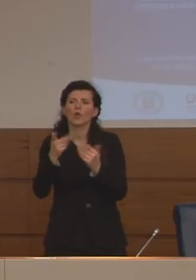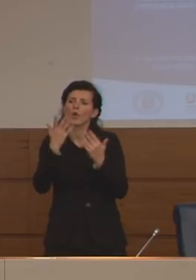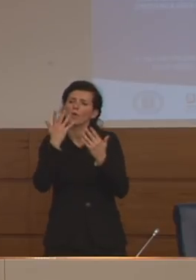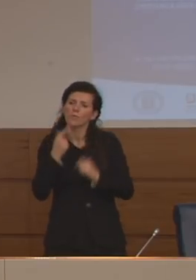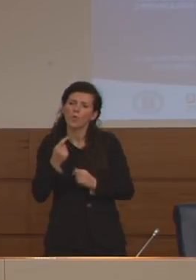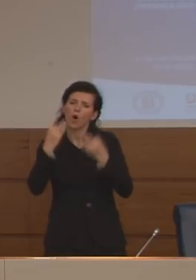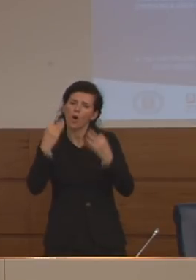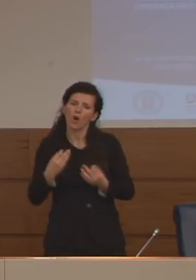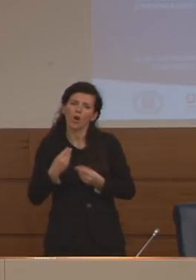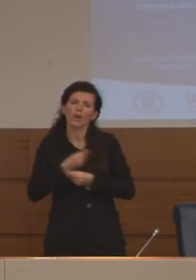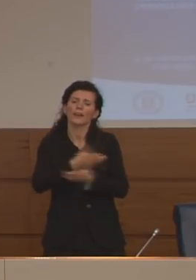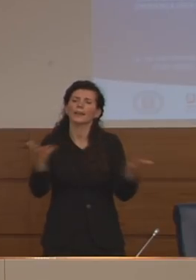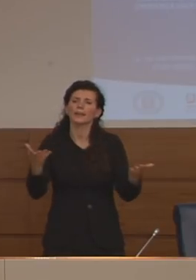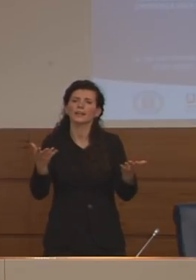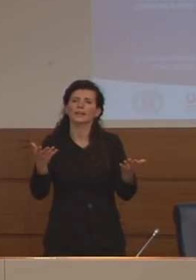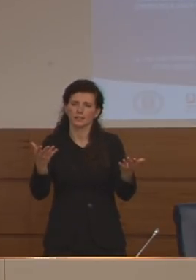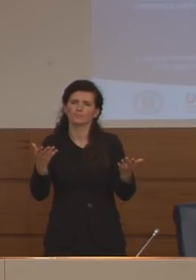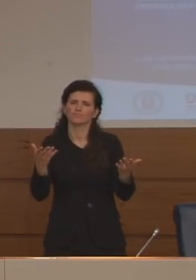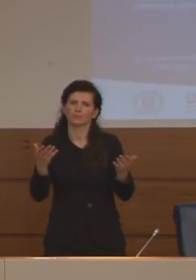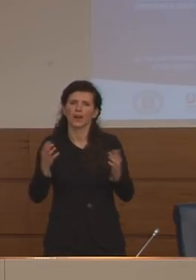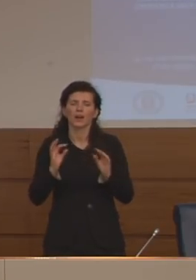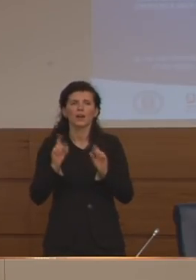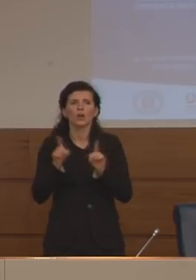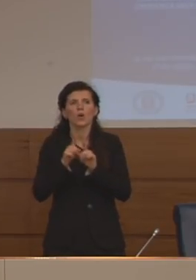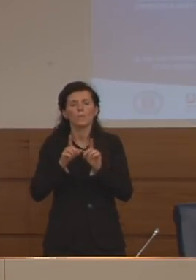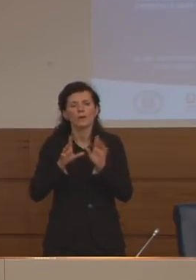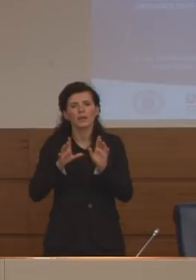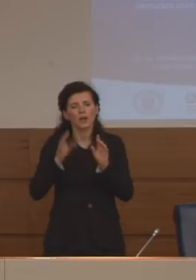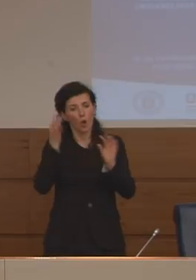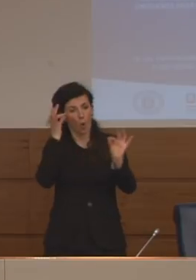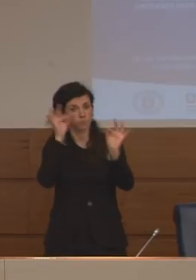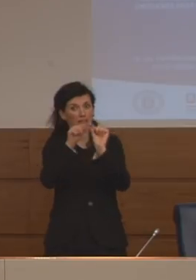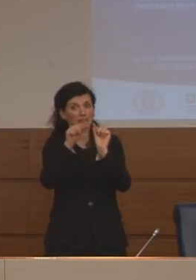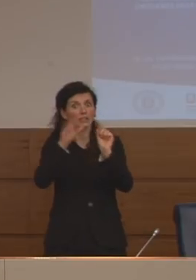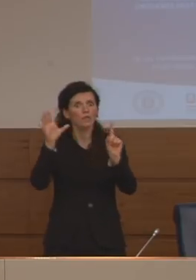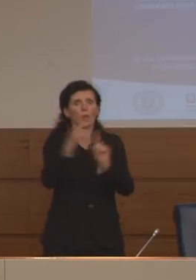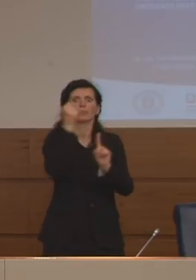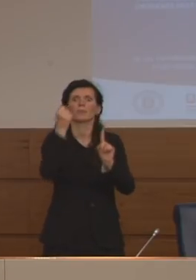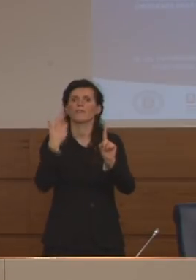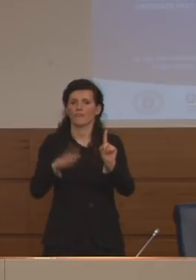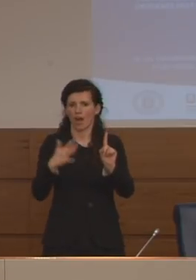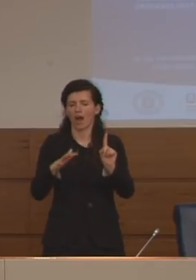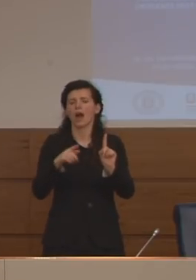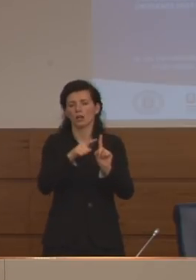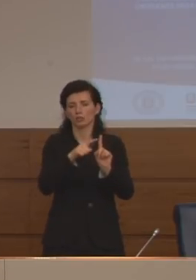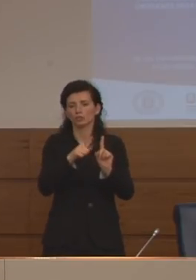dire che effettivamente la probabilità che questo principio attivo, che quel